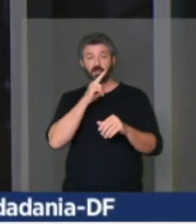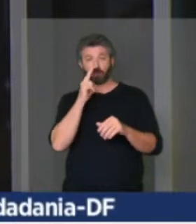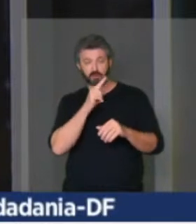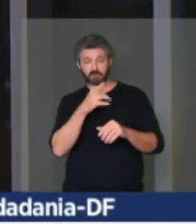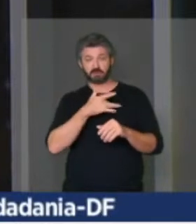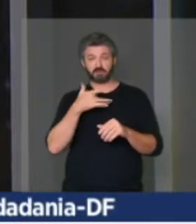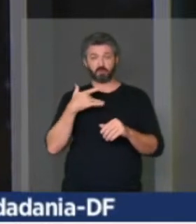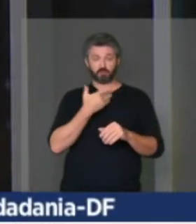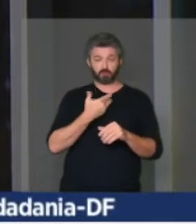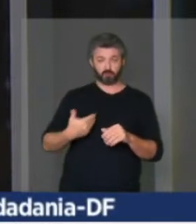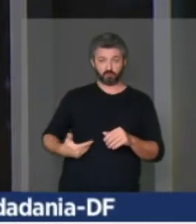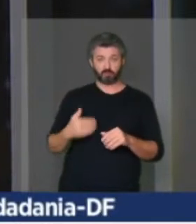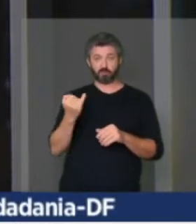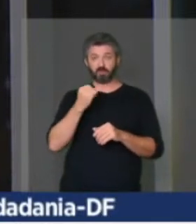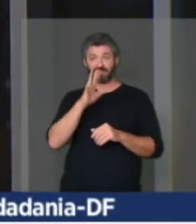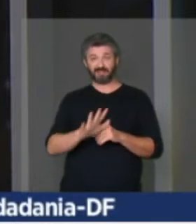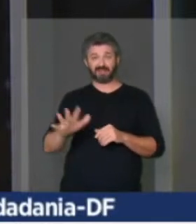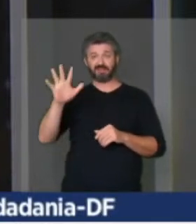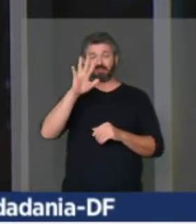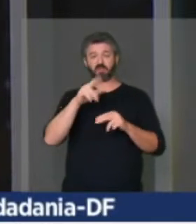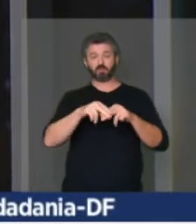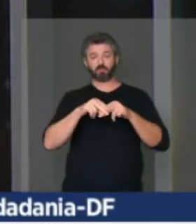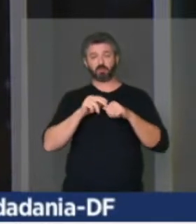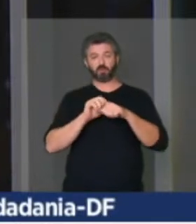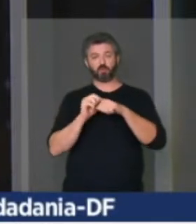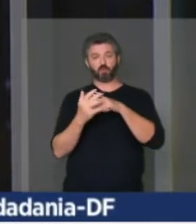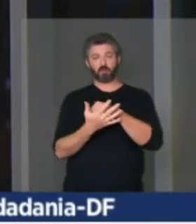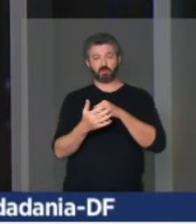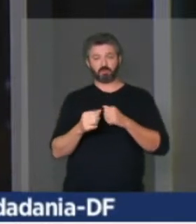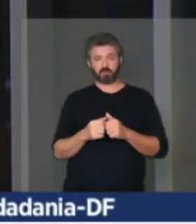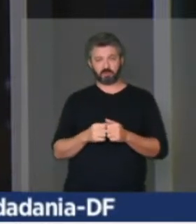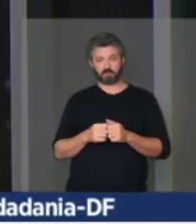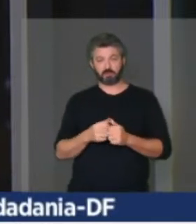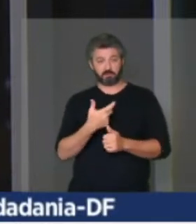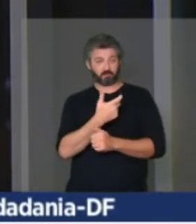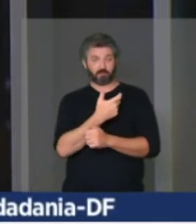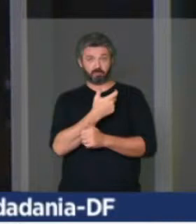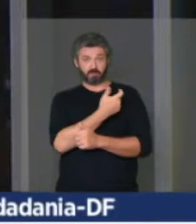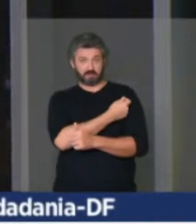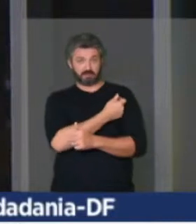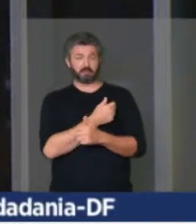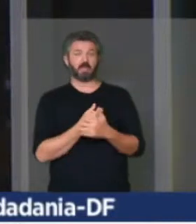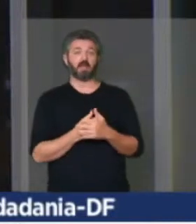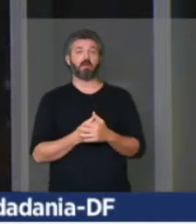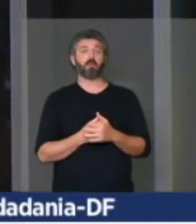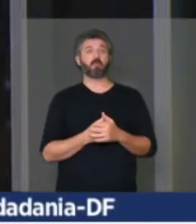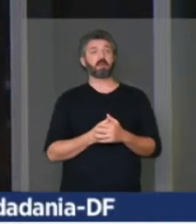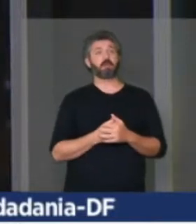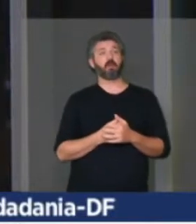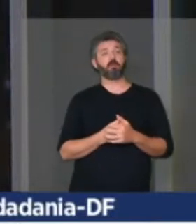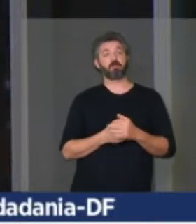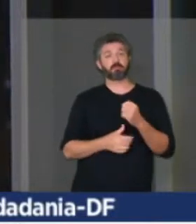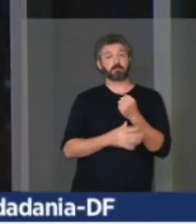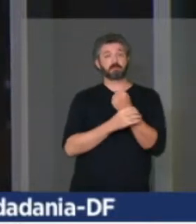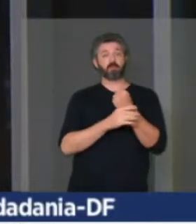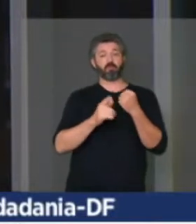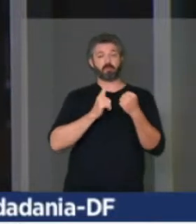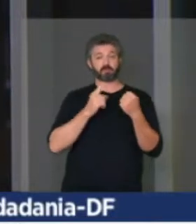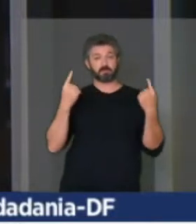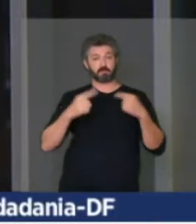DECORRENTE DO CORONAVÍRUS; A VACINAÇÃO ASSEGURADA CONTRA O CORONAVÍRUS, A PARTIR DO DIA QUE A AUTORIDADE SANITÁRIA CONSIDERE COMPLETA